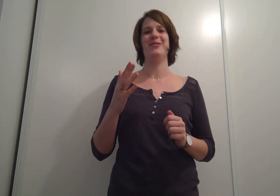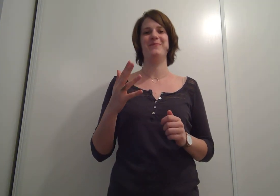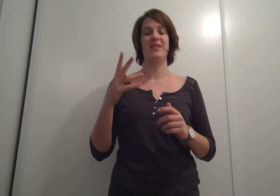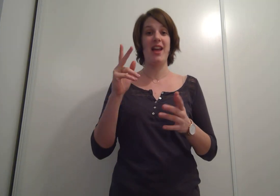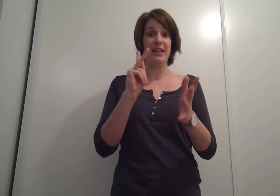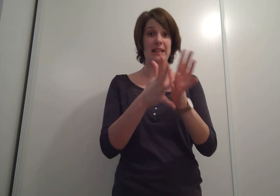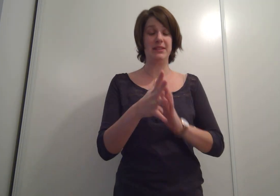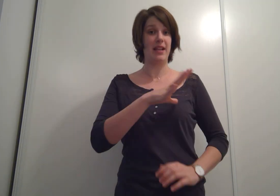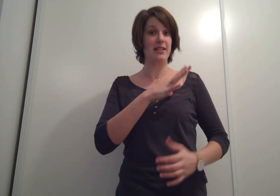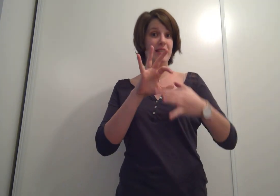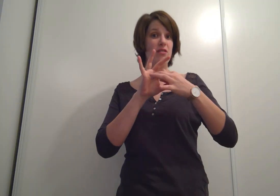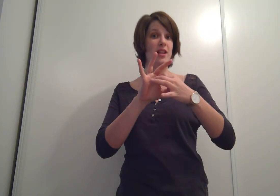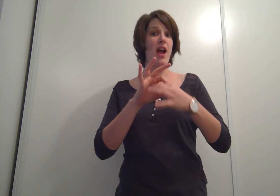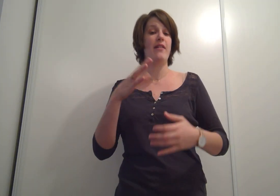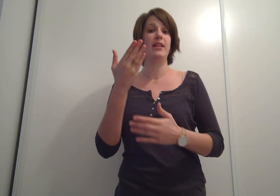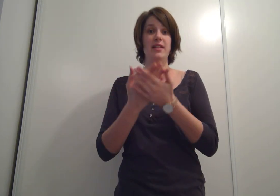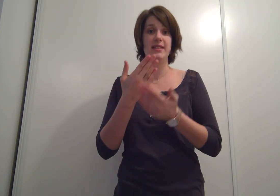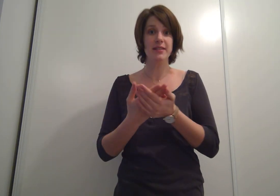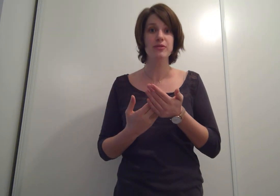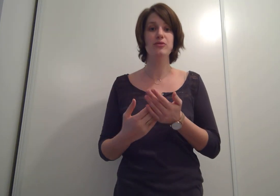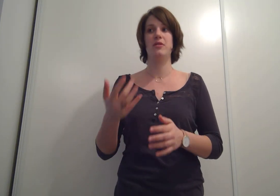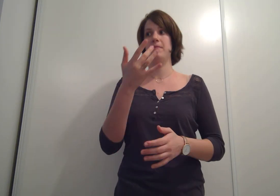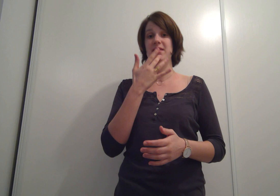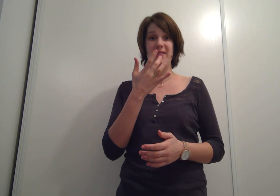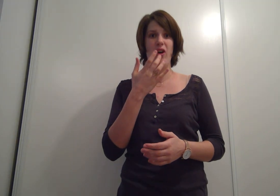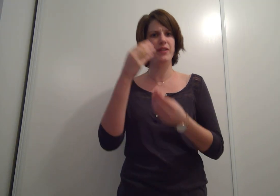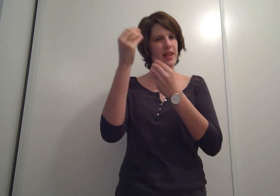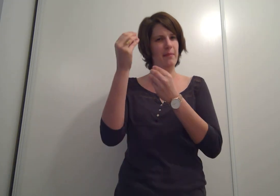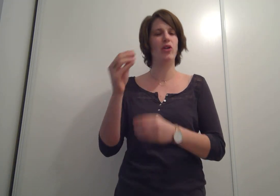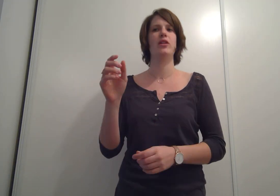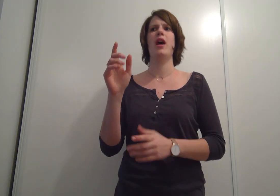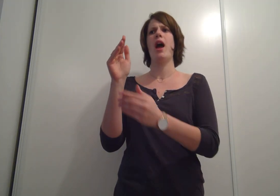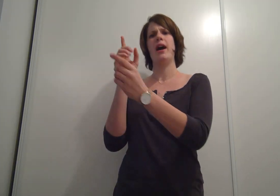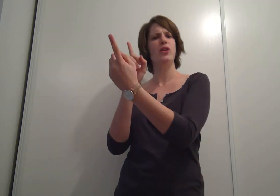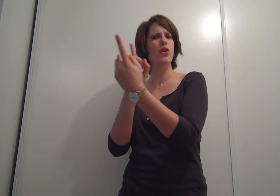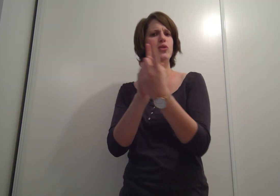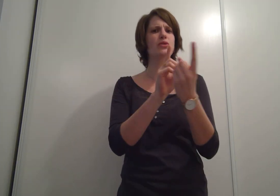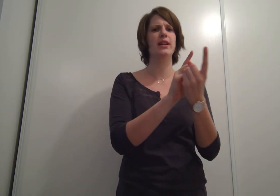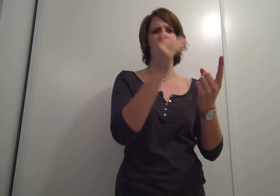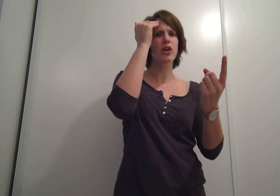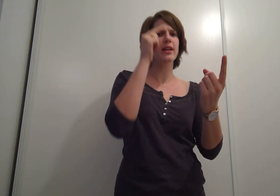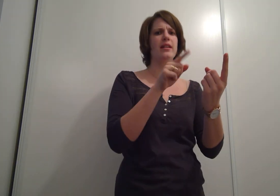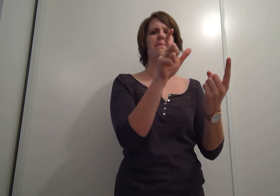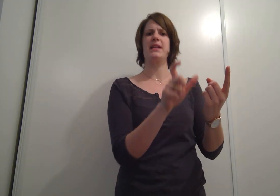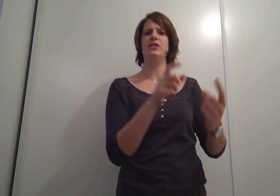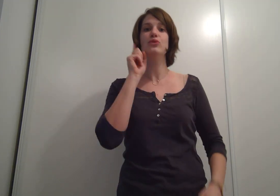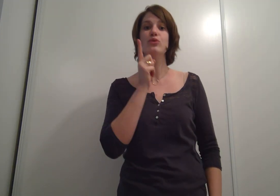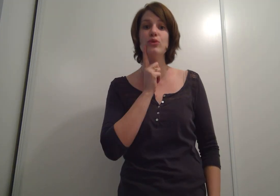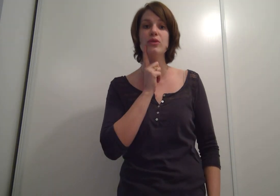Le Kap Signes m’a permis de faire un lien intéressant avec mes études. J’avais envie d’apprendre à rencontrer des personnes sourdes et à les connaitre,